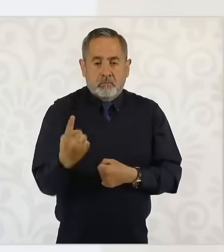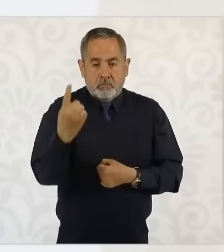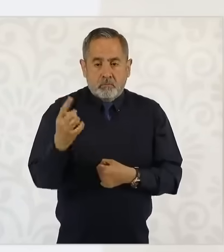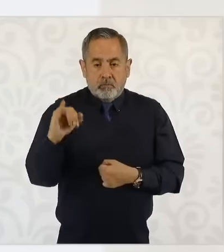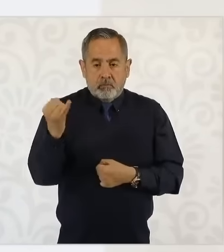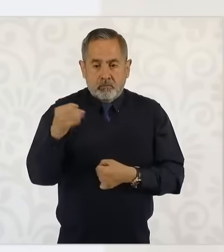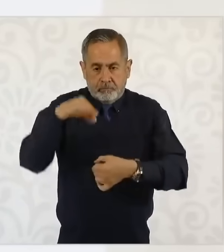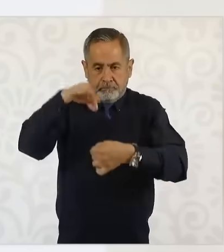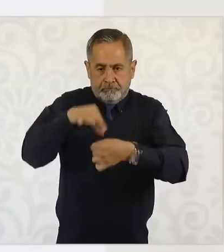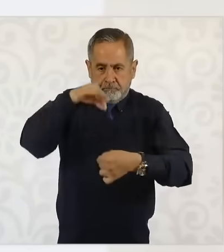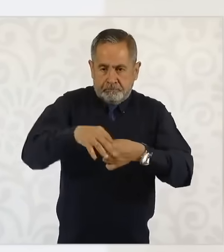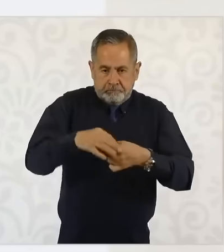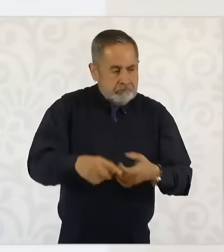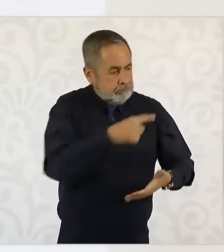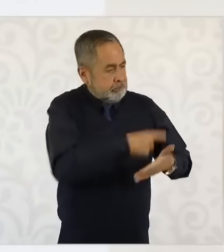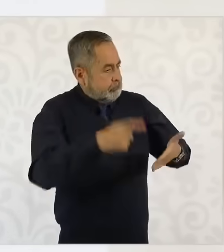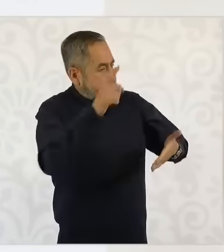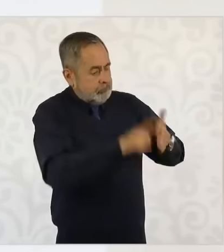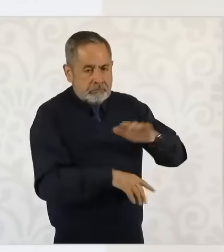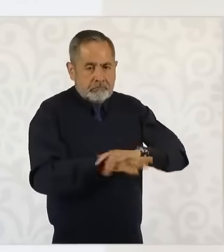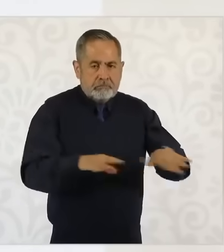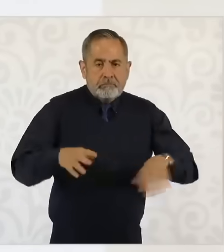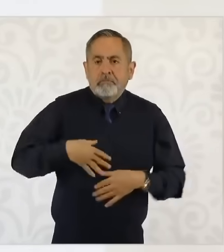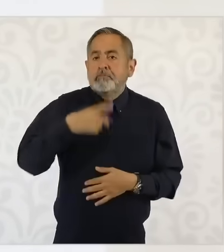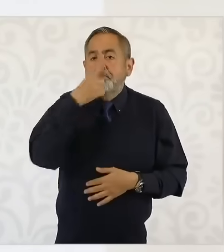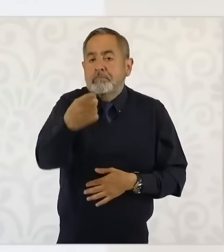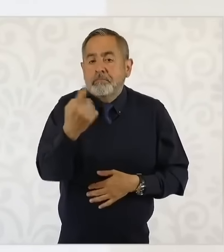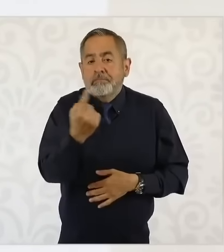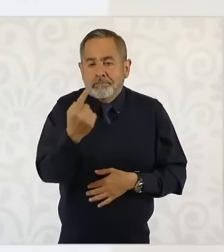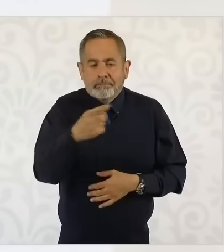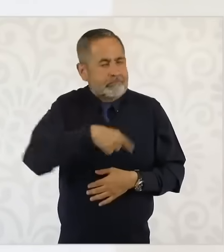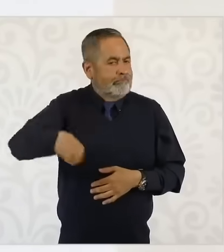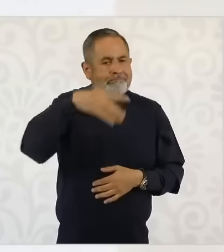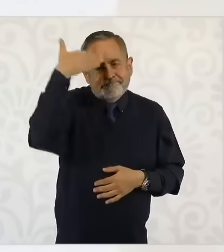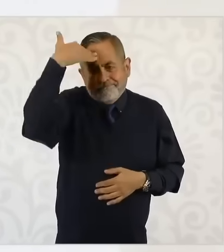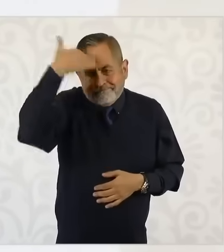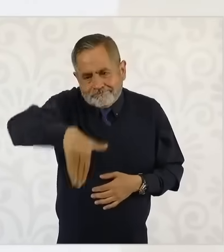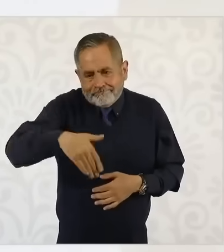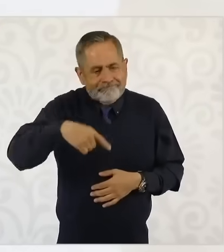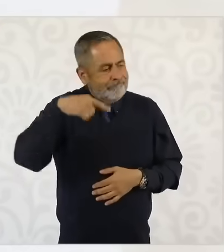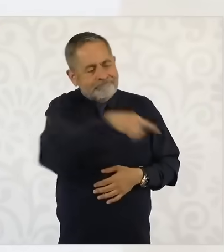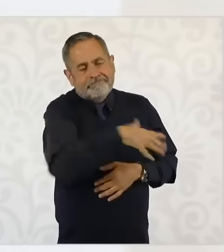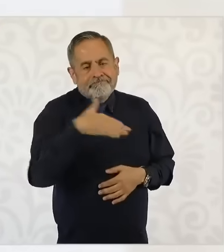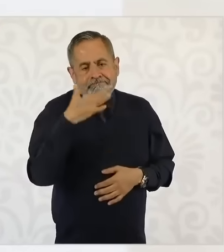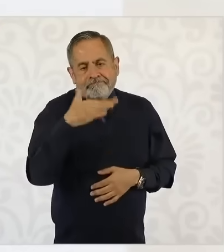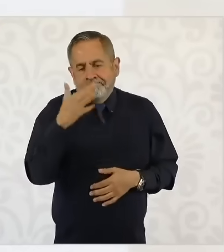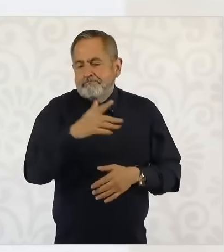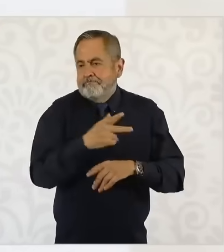a decir qué porque me va a sancionar el INE pero todo el mundo sabe que no